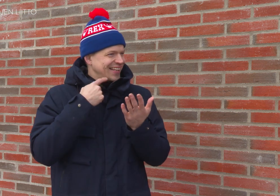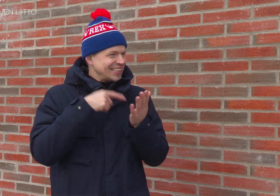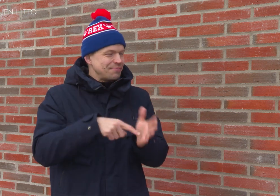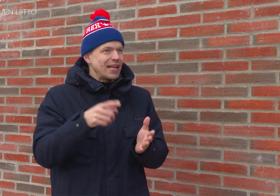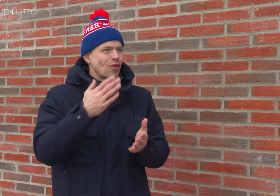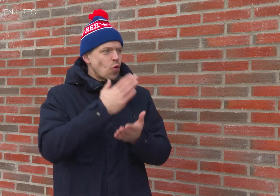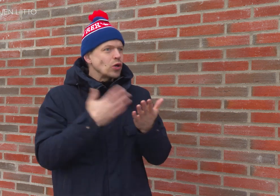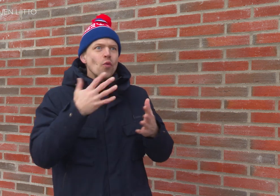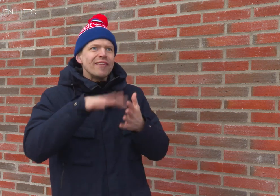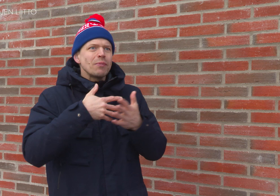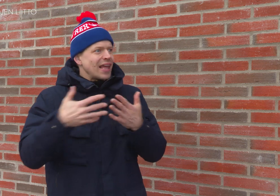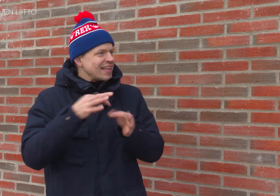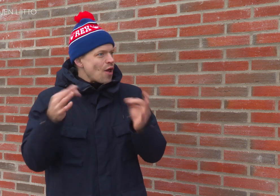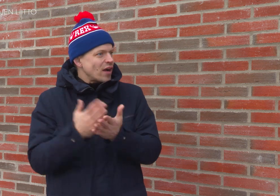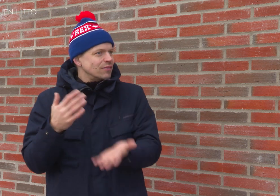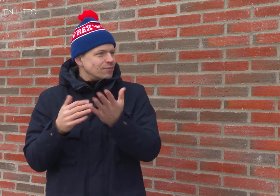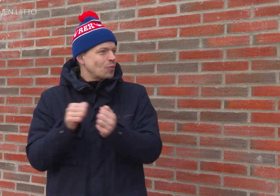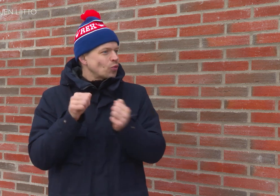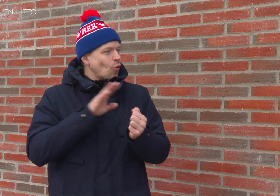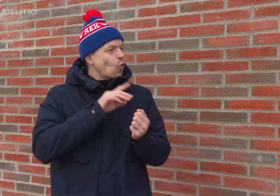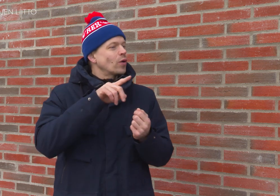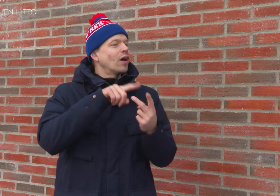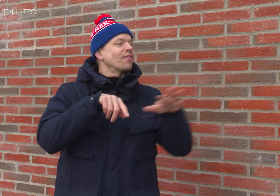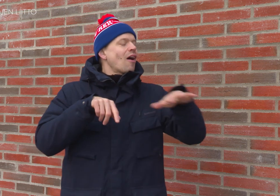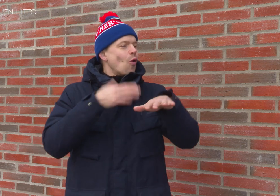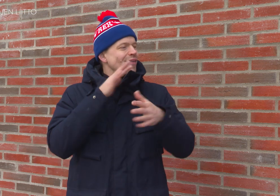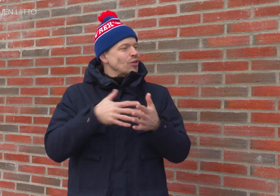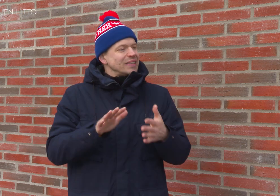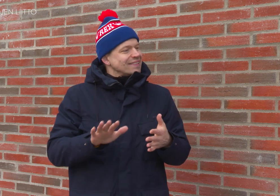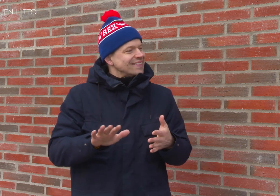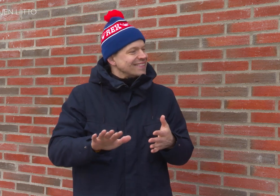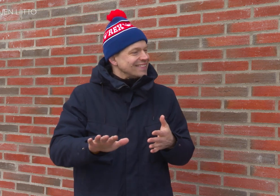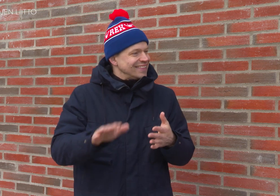Osan mielestä viittomakieli on todella hieno asia, - mutta myös vastakkaisia näkemyksiä tulee esiin aika ajoin.